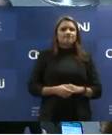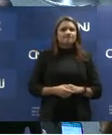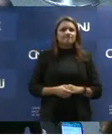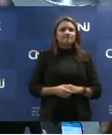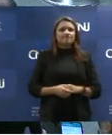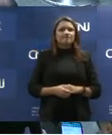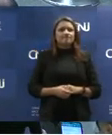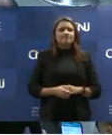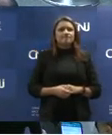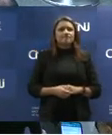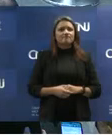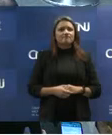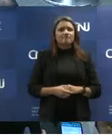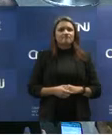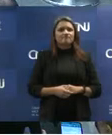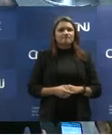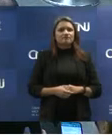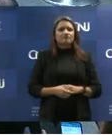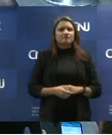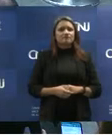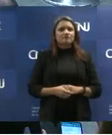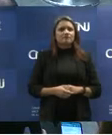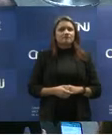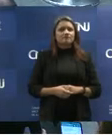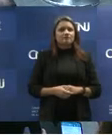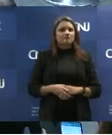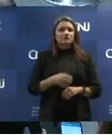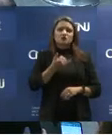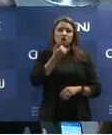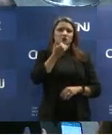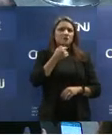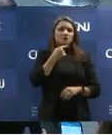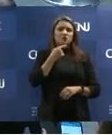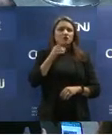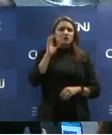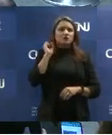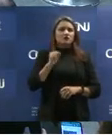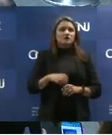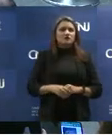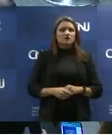Era do conselheiro Richard. Não, o voto.